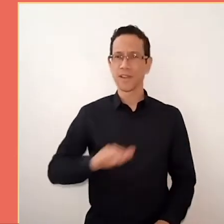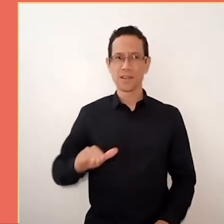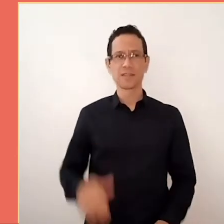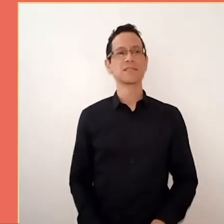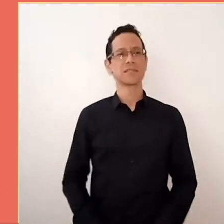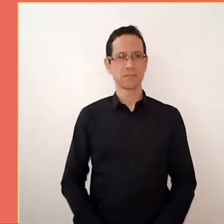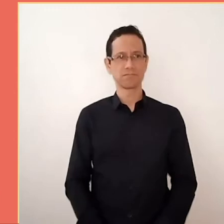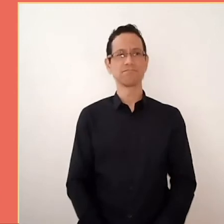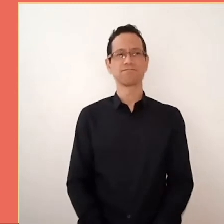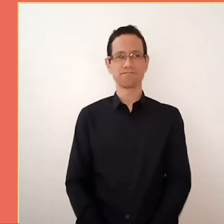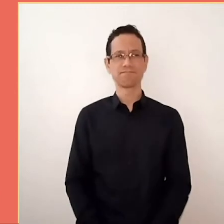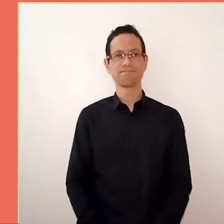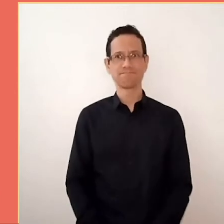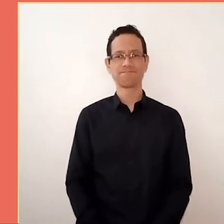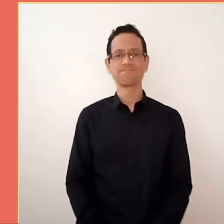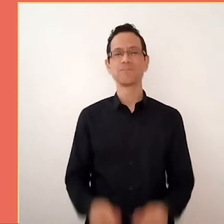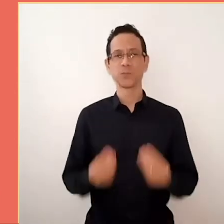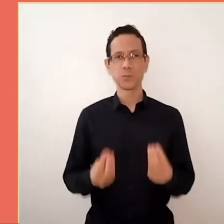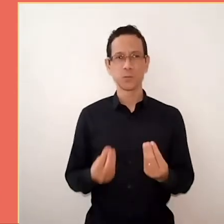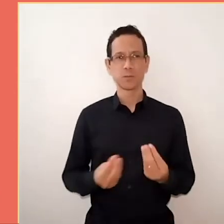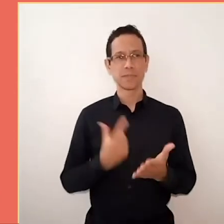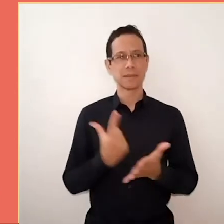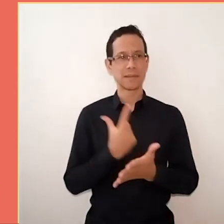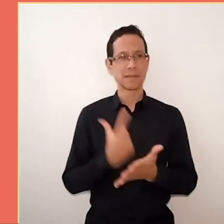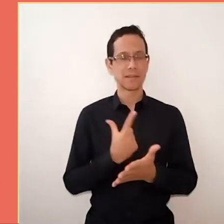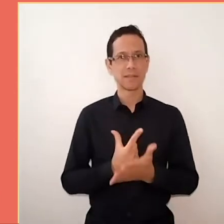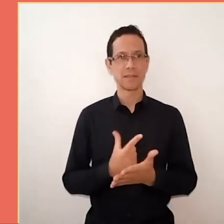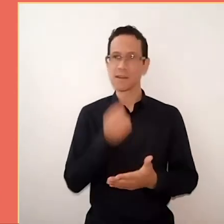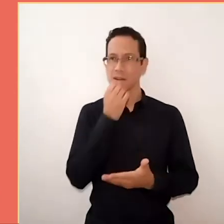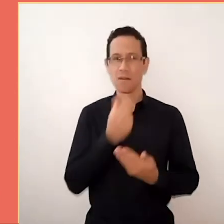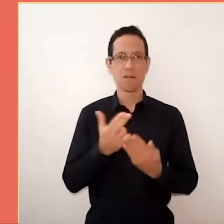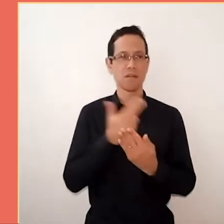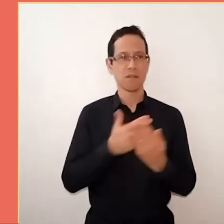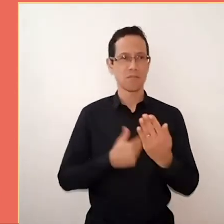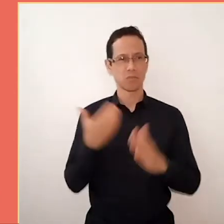poder ter um livro em que o lobo é assassinado. Porque coitada dessa criança,